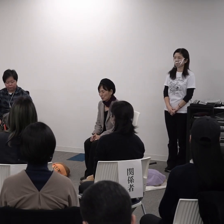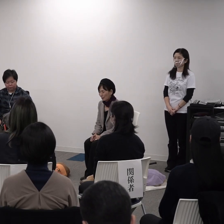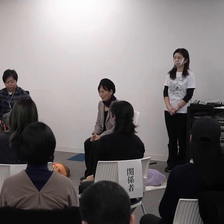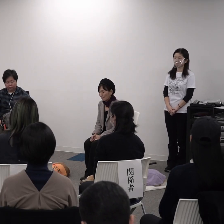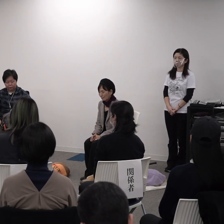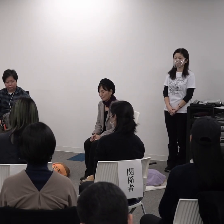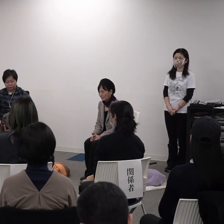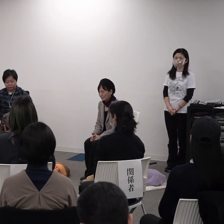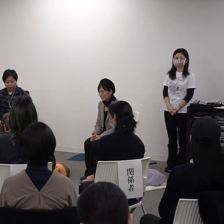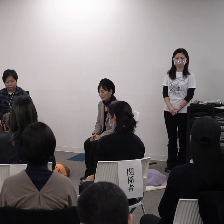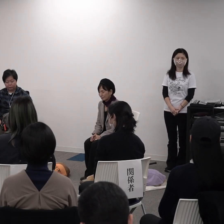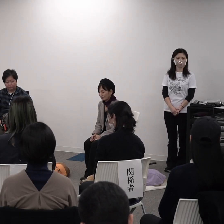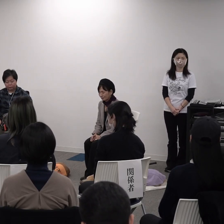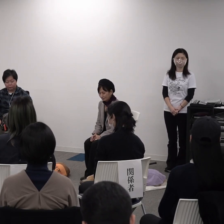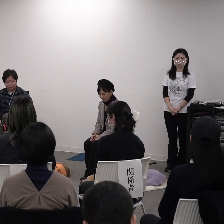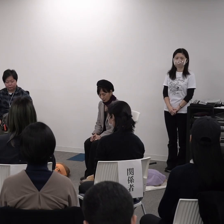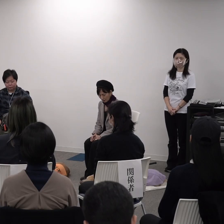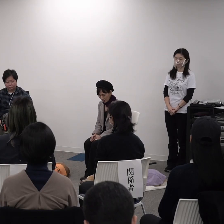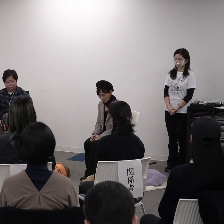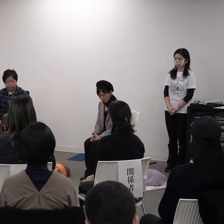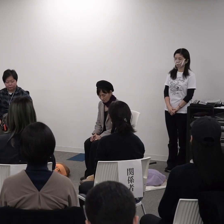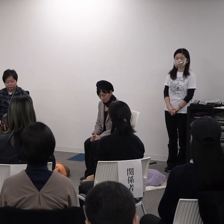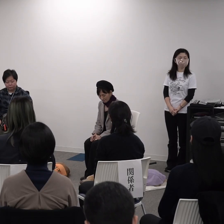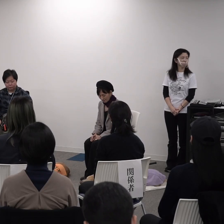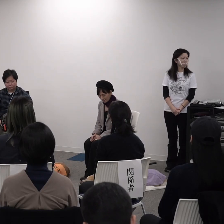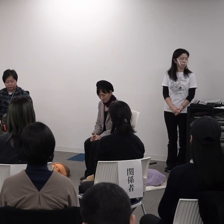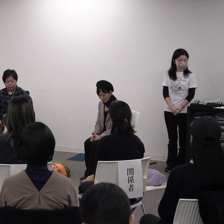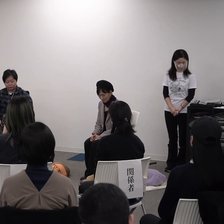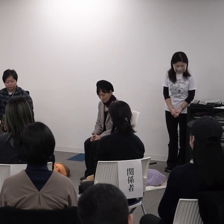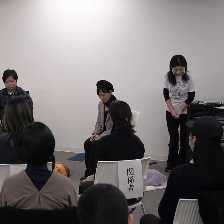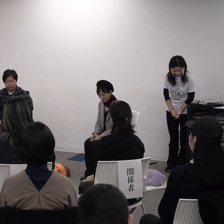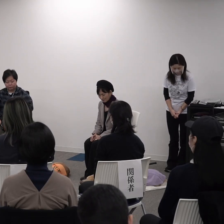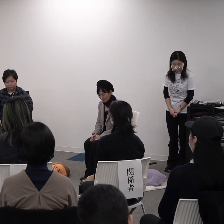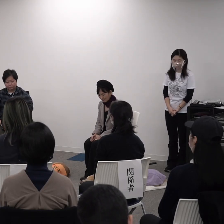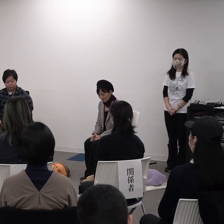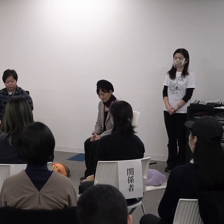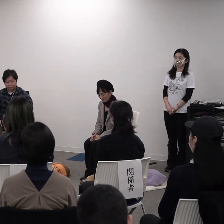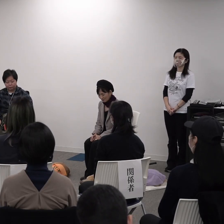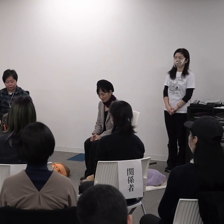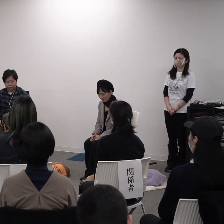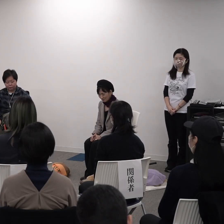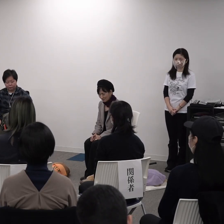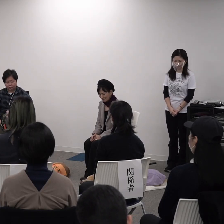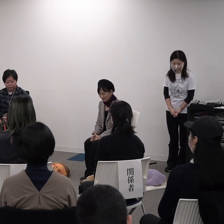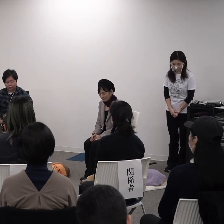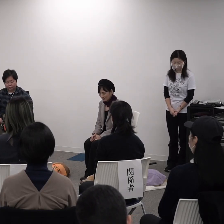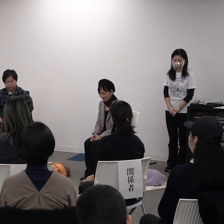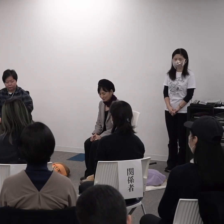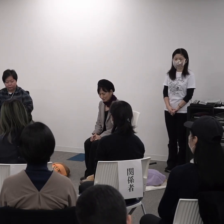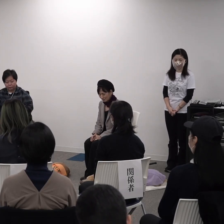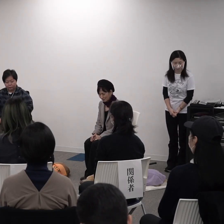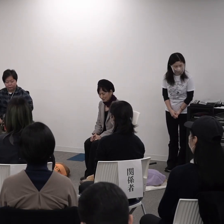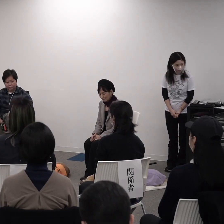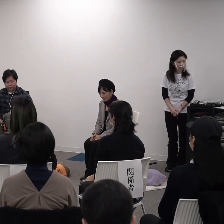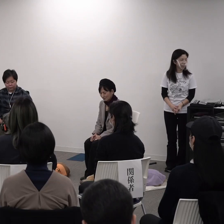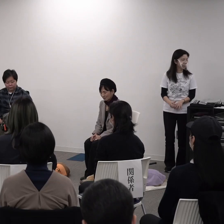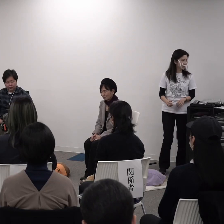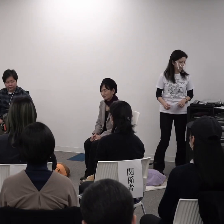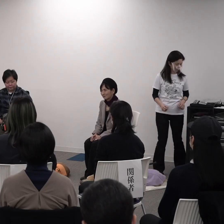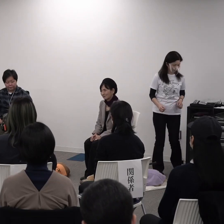それでは橋爪さん 補助犬ユーザーの皆様よろしくお願いします